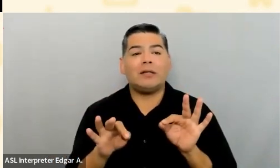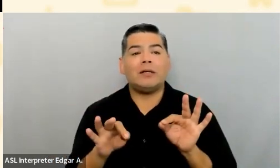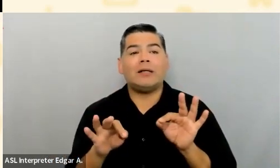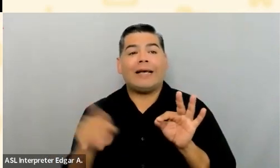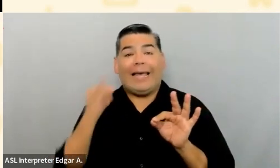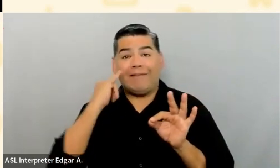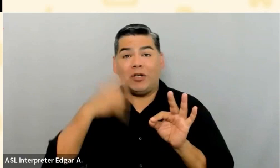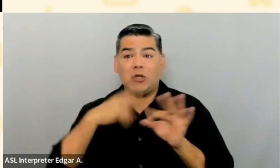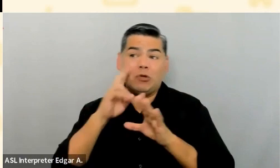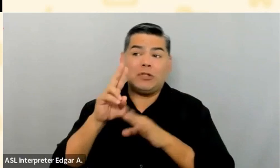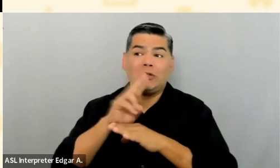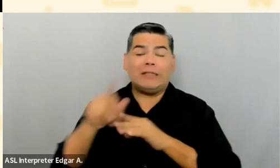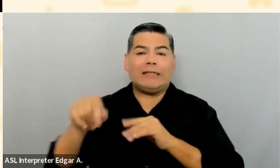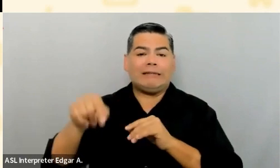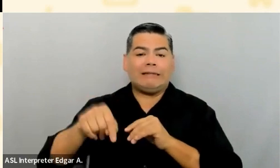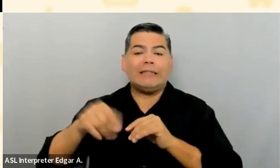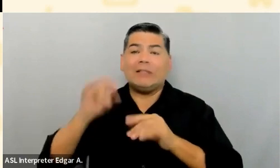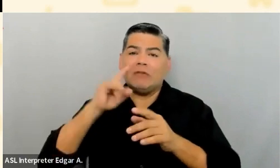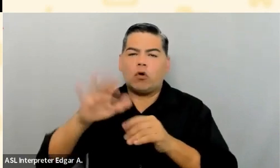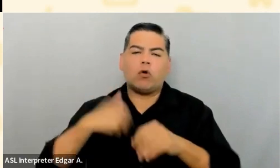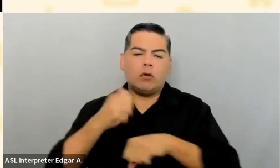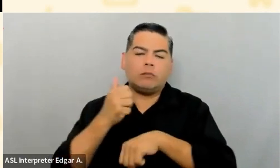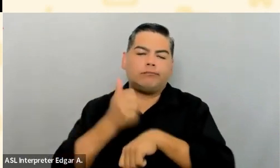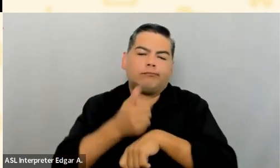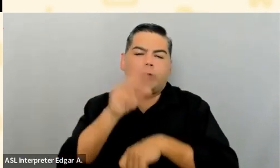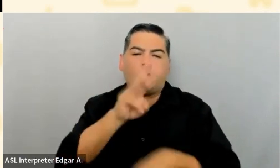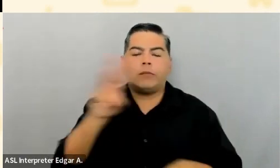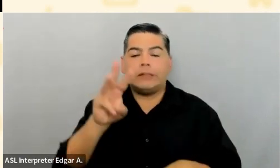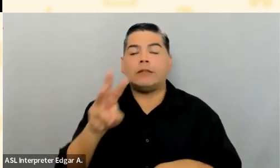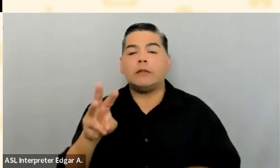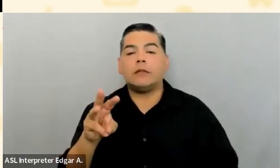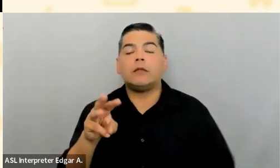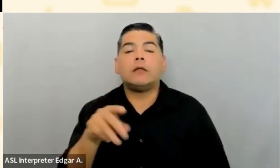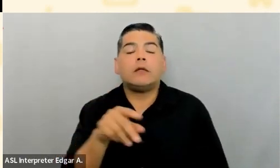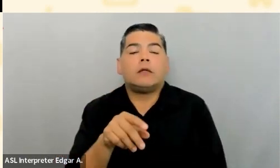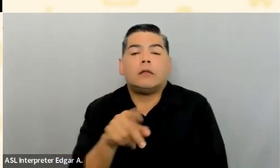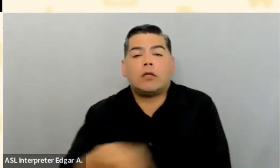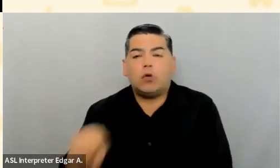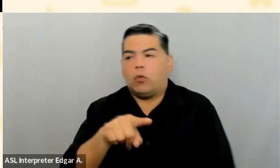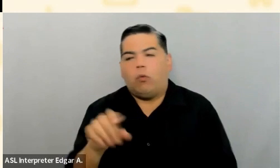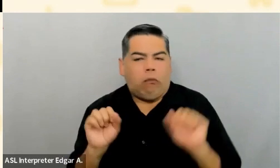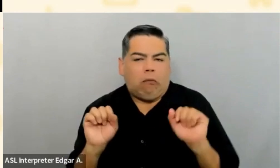para construir su sitio, que les permita ser el autor